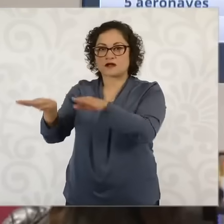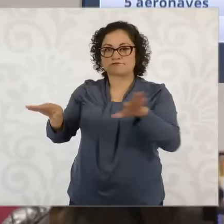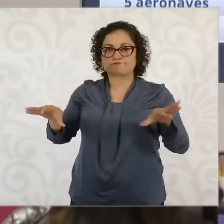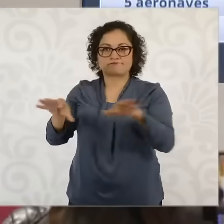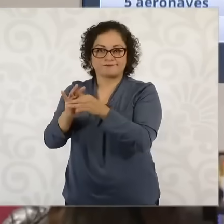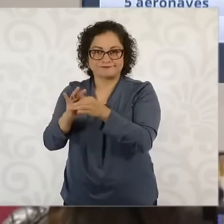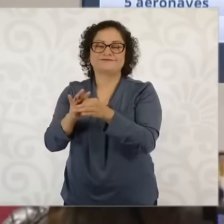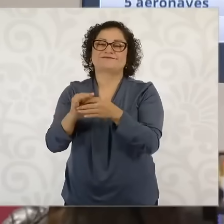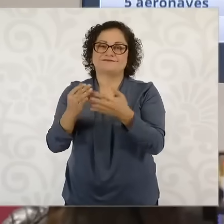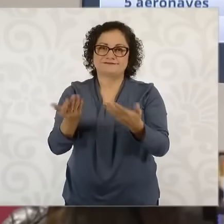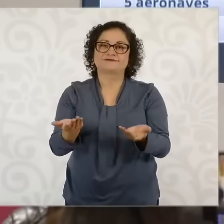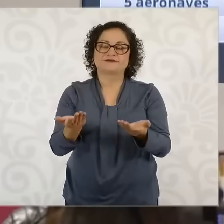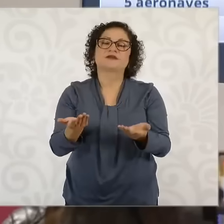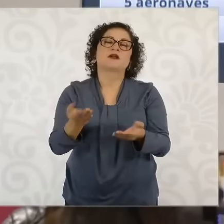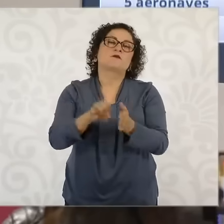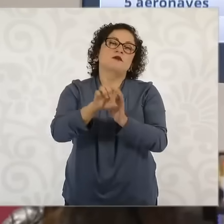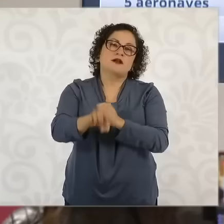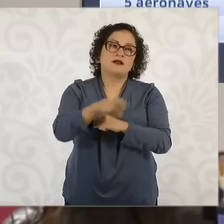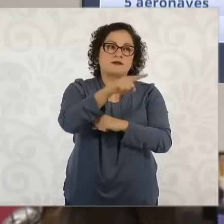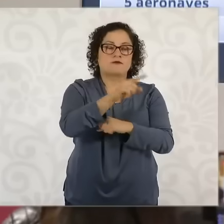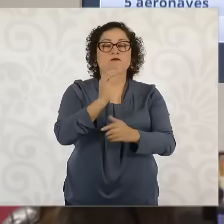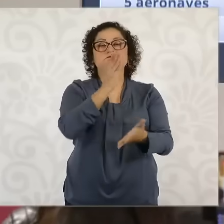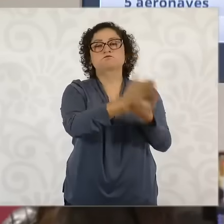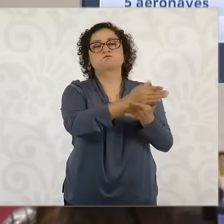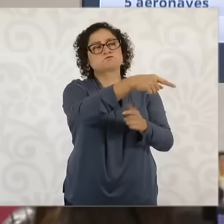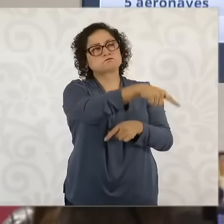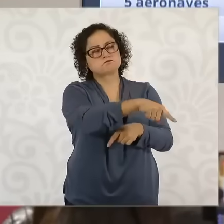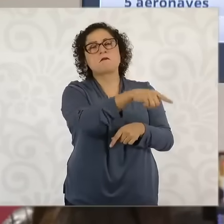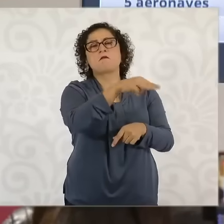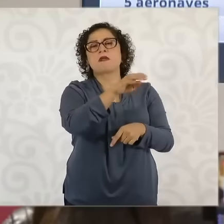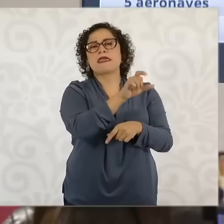llegar a un punto a través de Mexicana y de ahí generar un turismo multidestinos, pero también